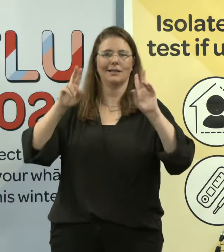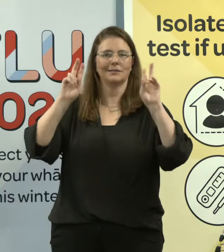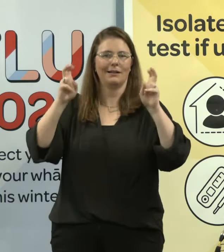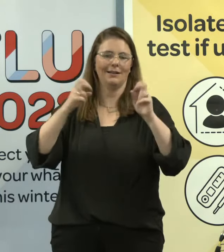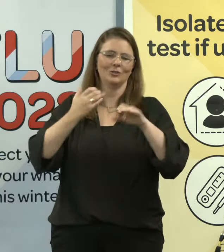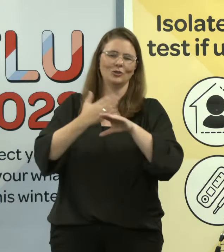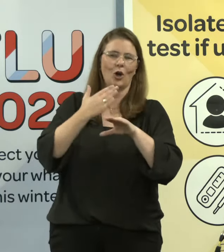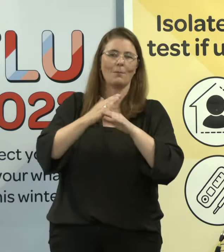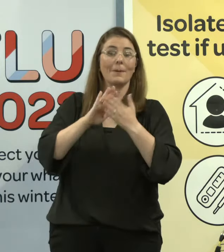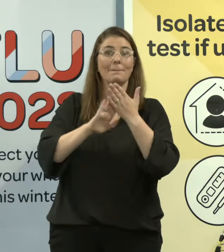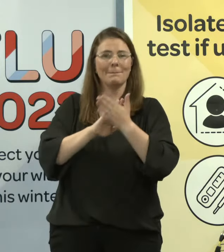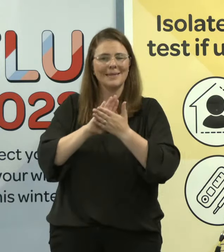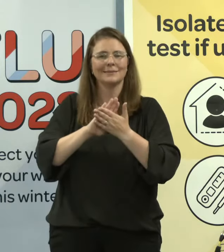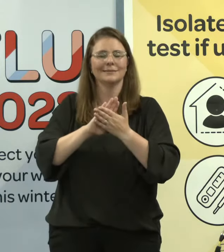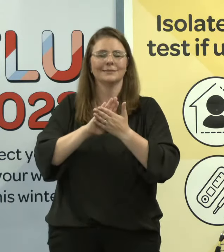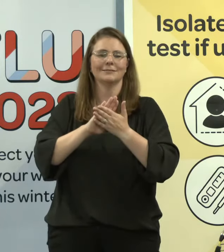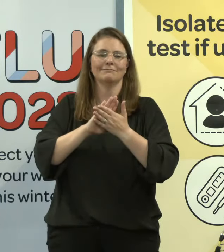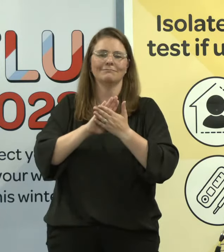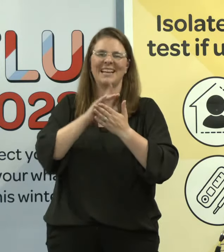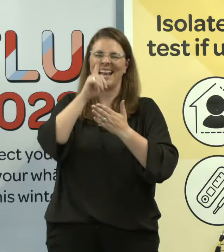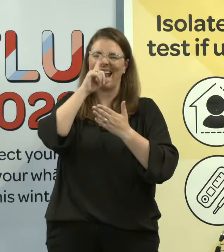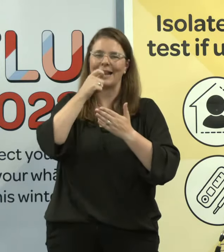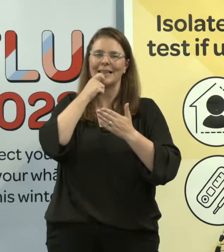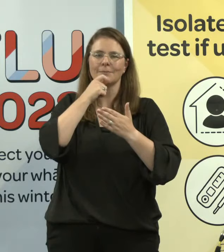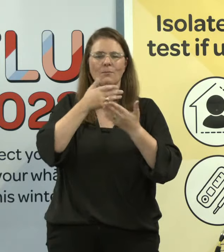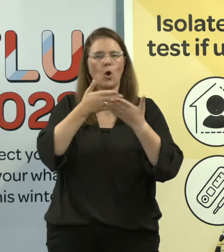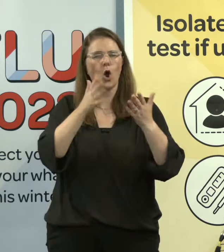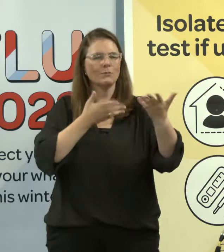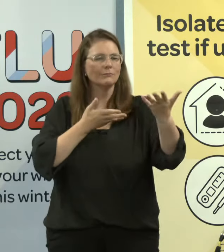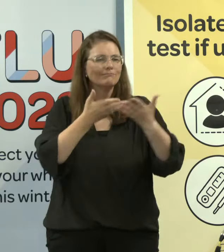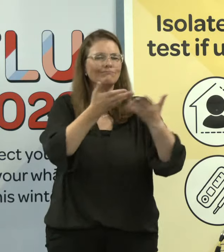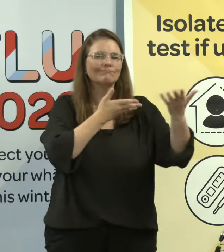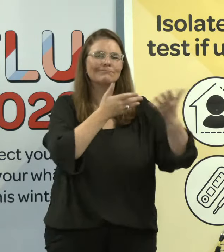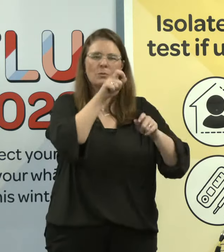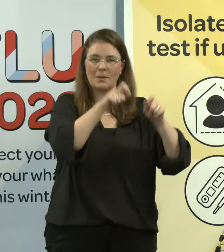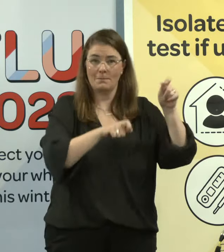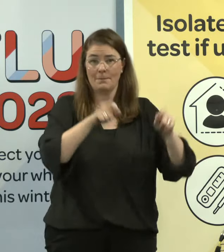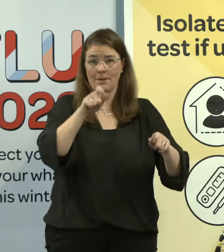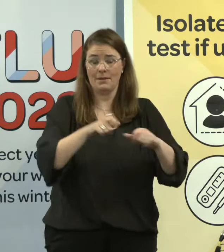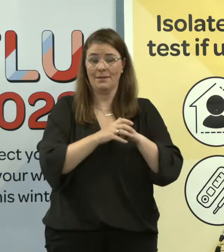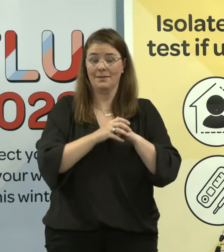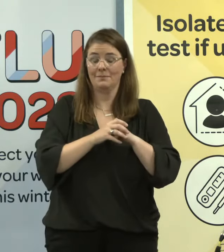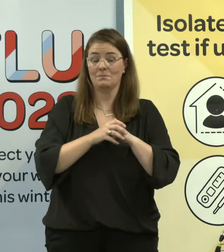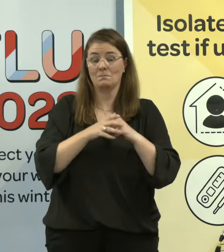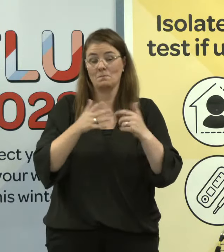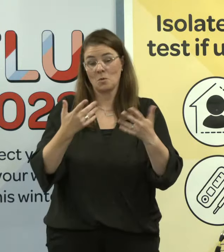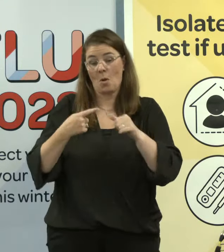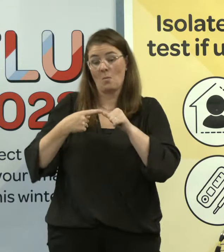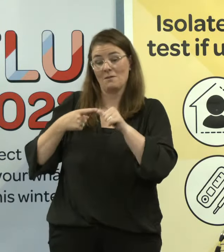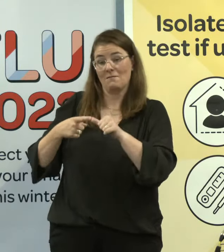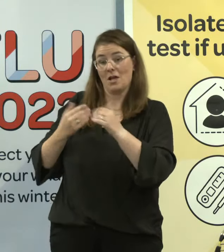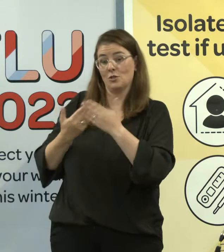tangata o Aotearoa. A he maha ano etahi e mahi ana i tera